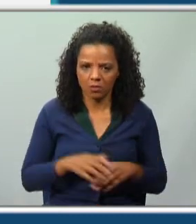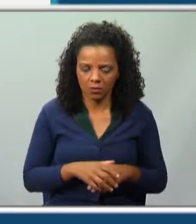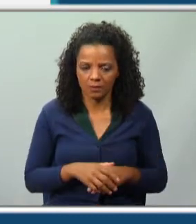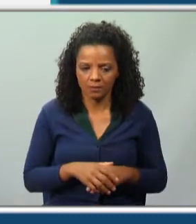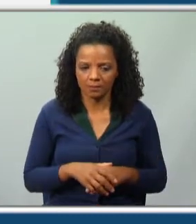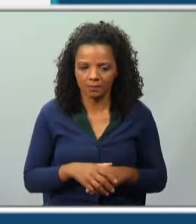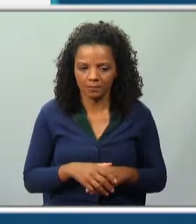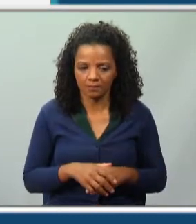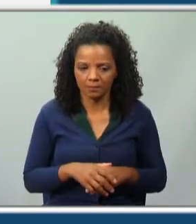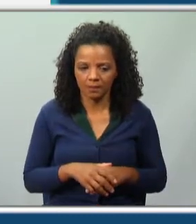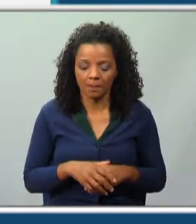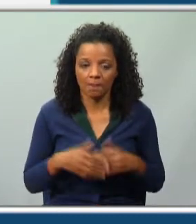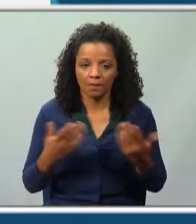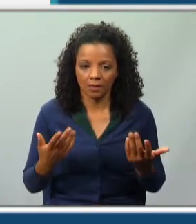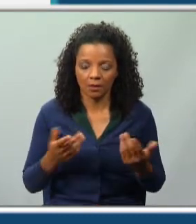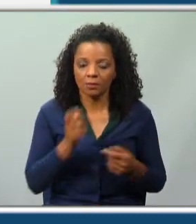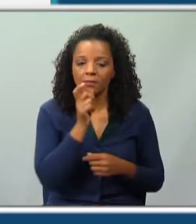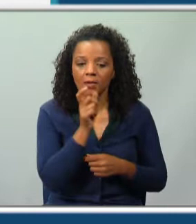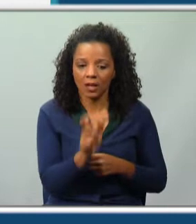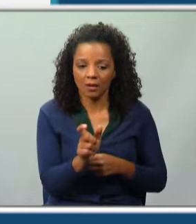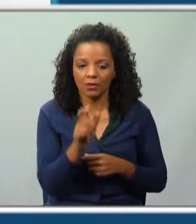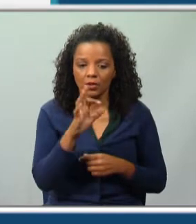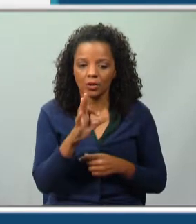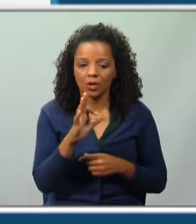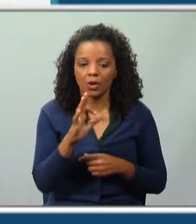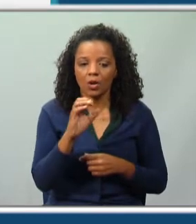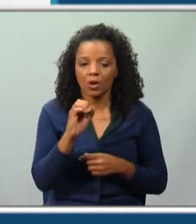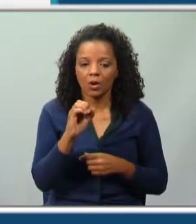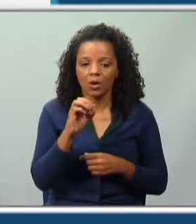muito diferentes por isso são palavras homônimas e isto é só uma curiosidade 非常不同，所以它們是單詞同音異義詞，這只是一個好奇心